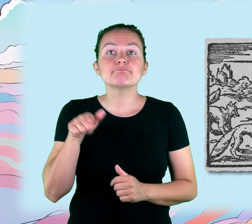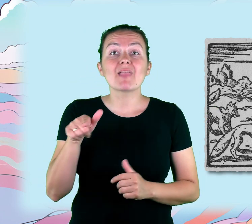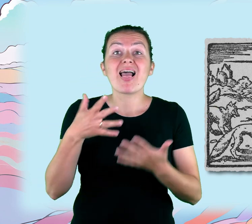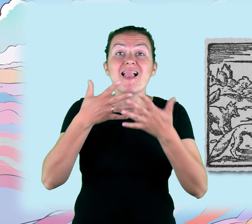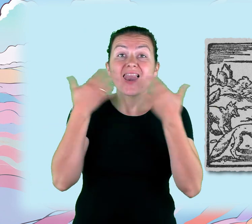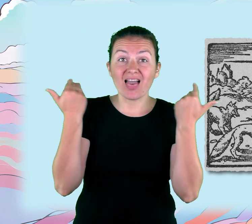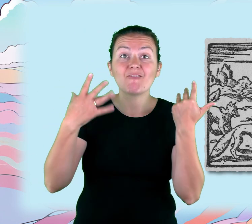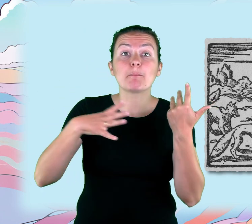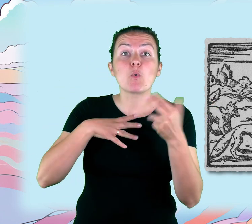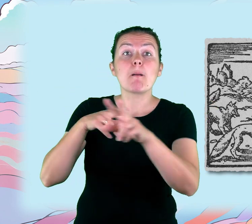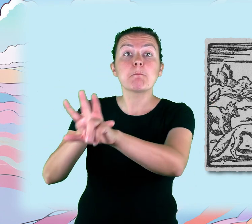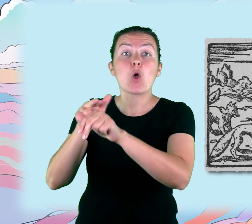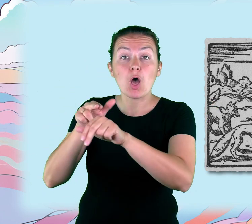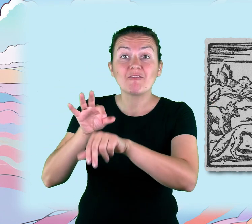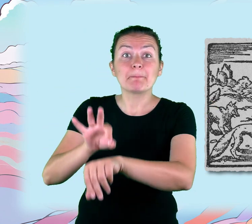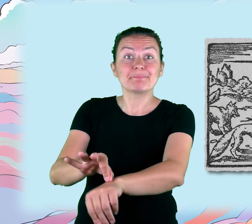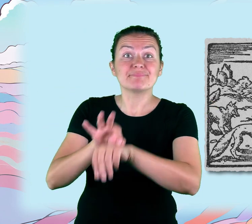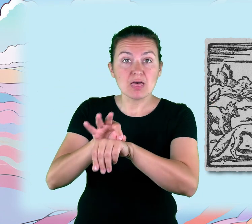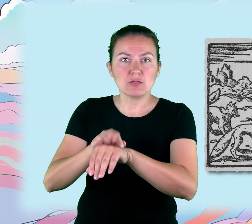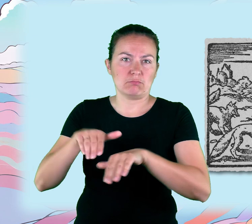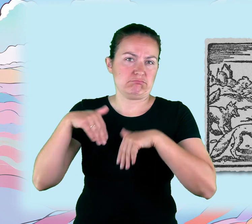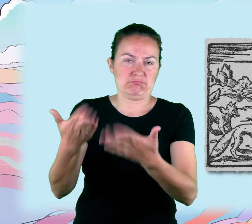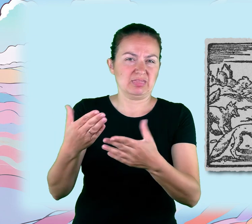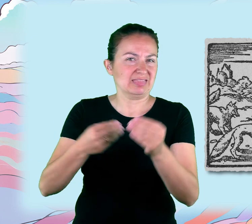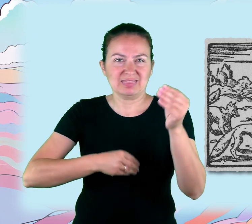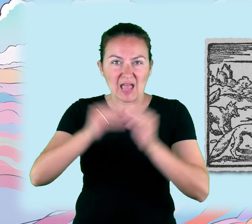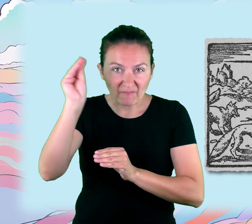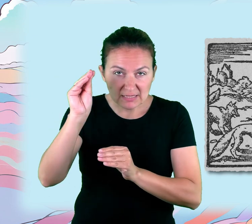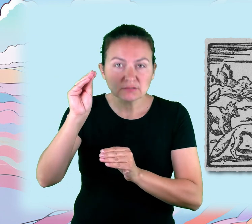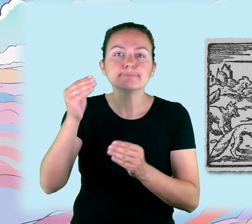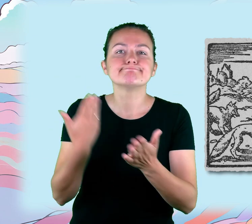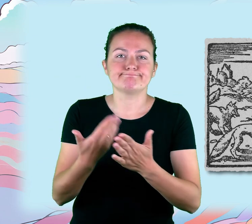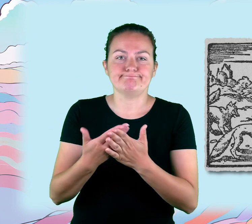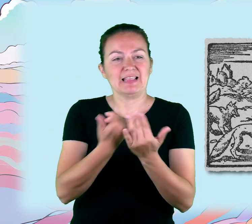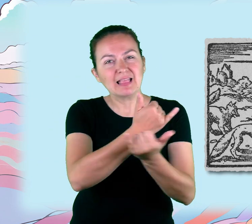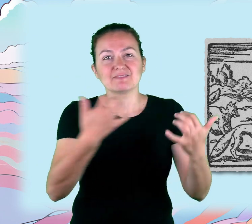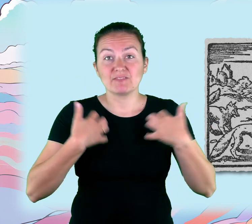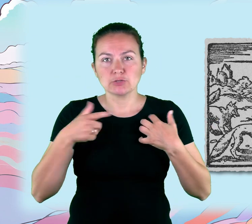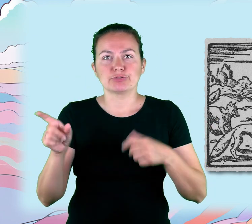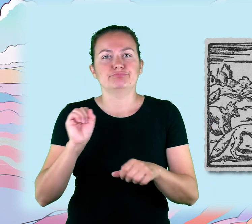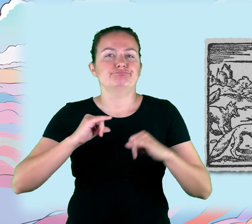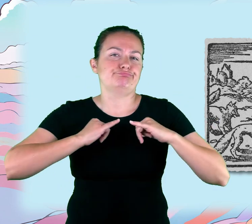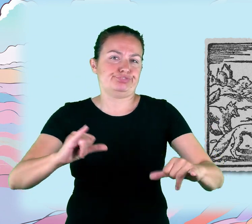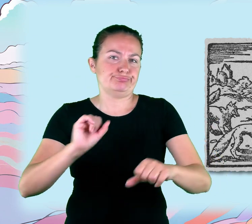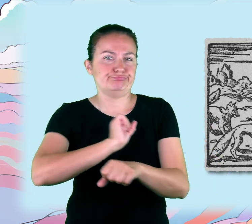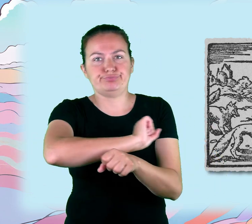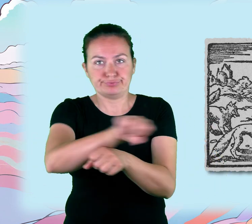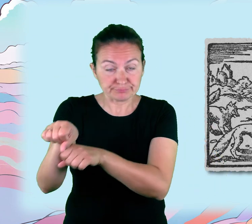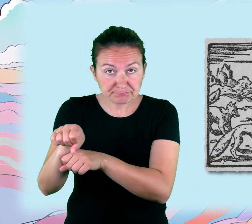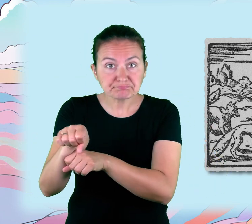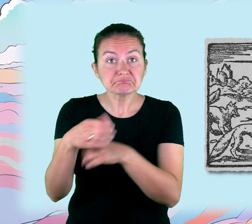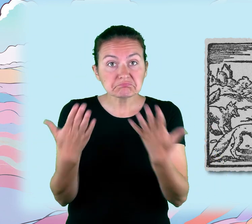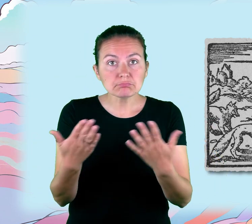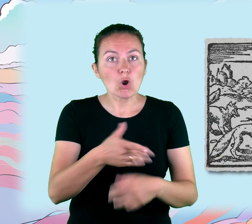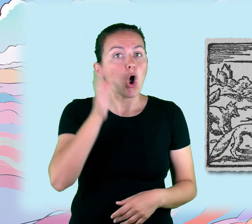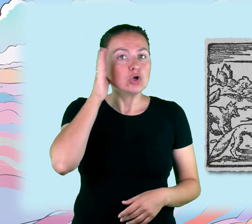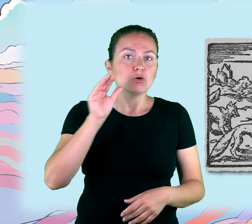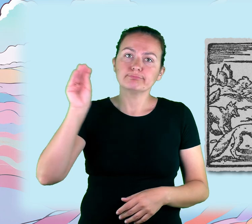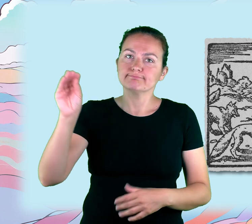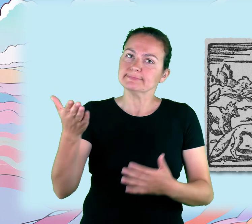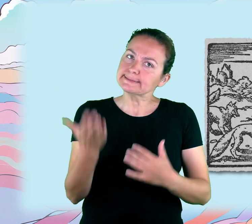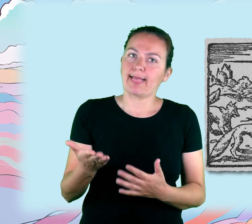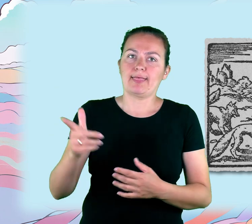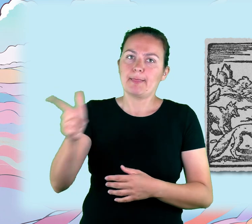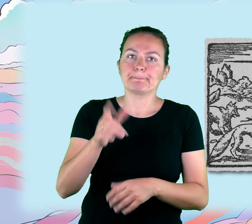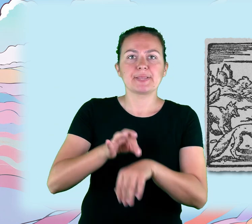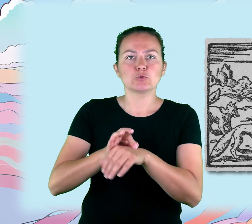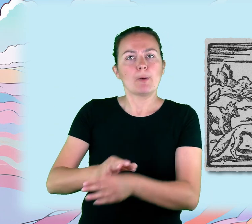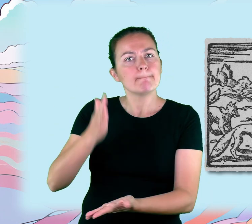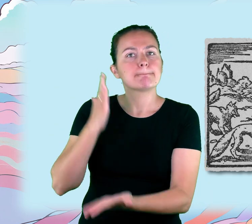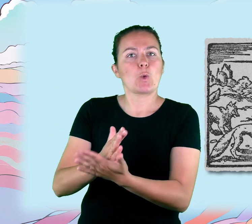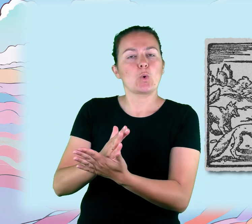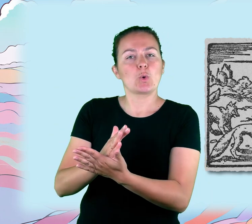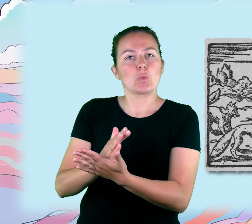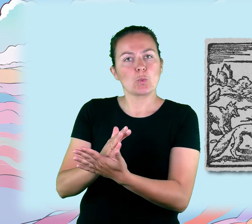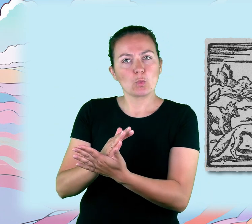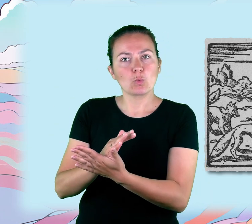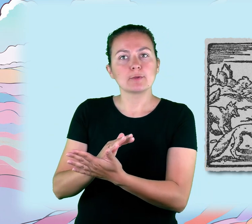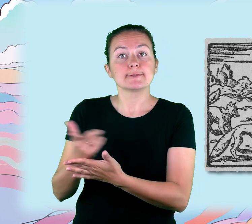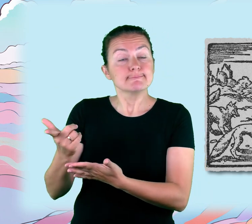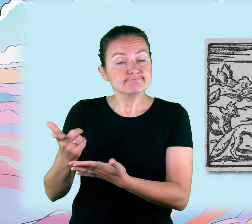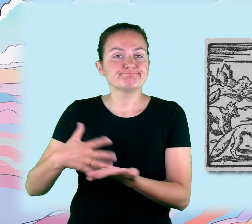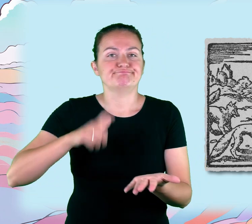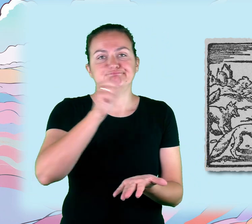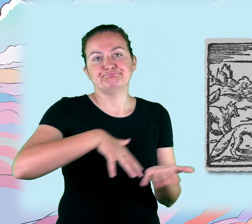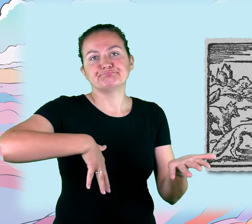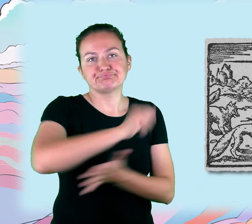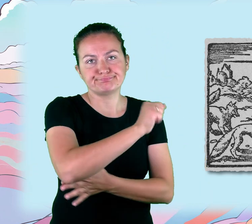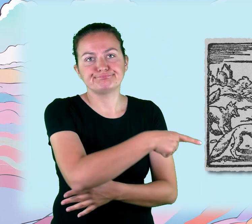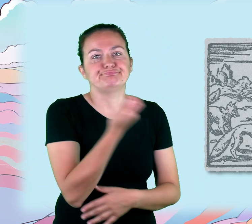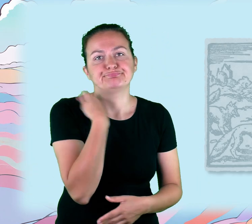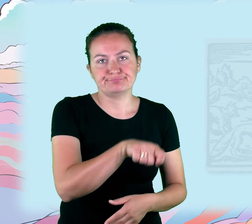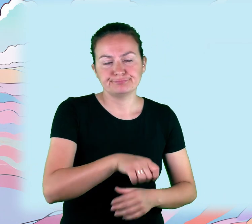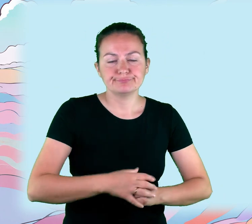Lew dostał więcej mięsa z polowania, bo był silniejszy od innych zwierząt. Lew zabił osła, który chciał podzielić mięso po równo.